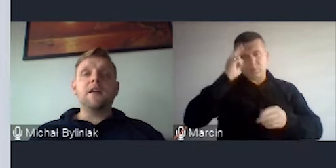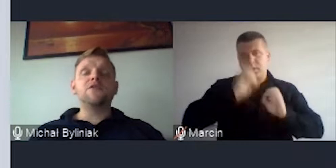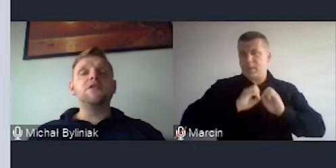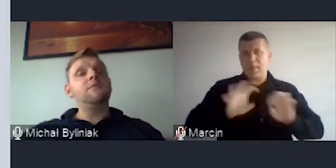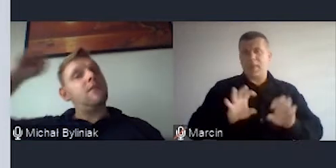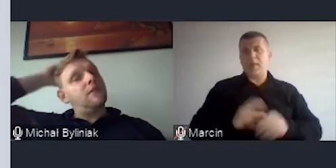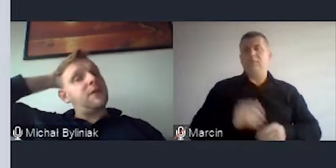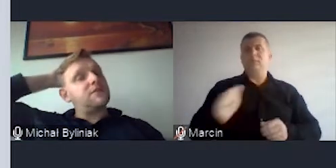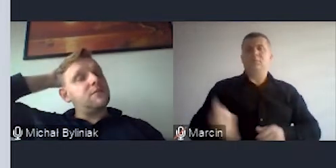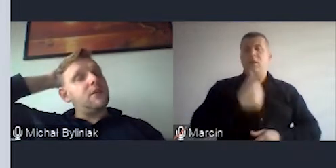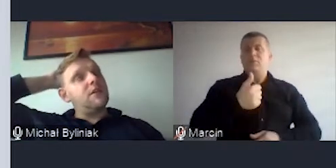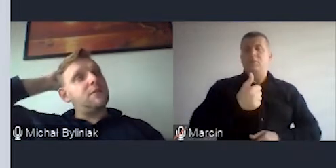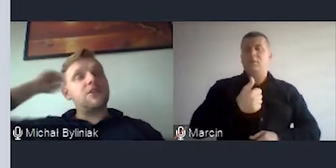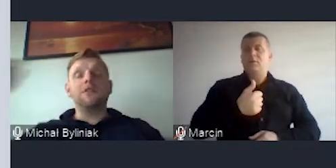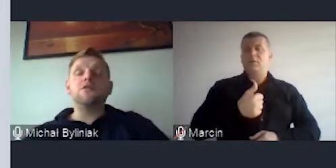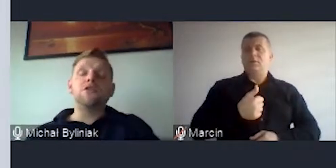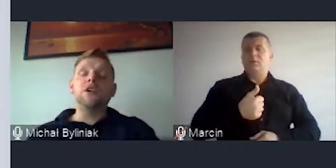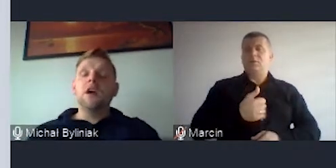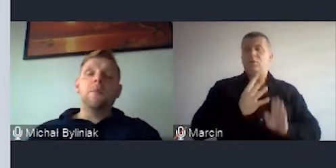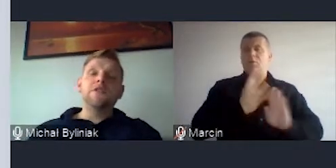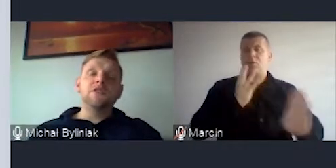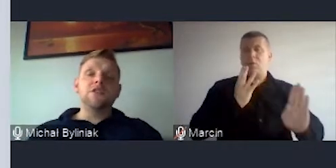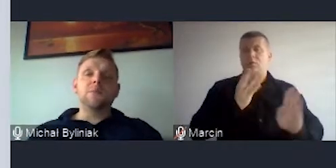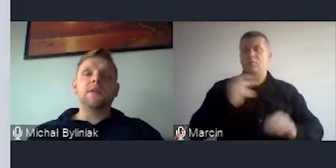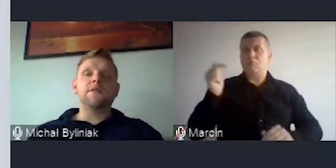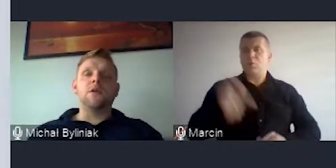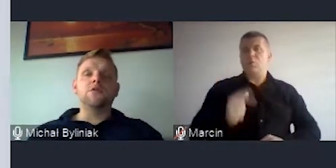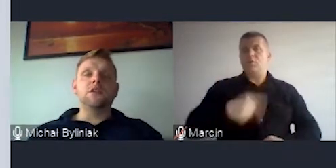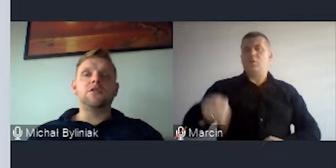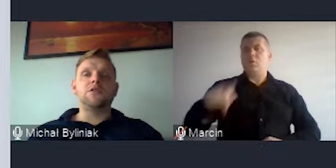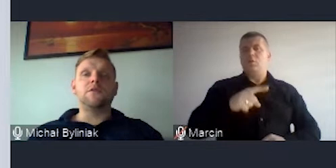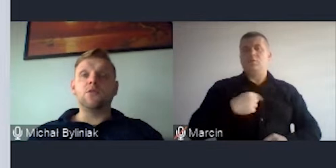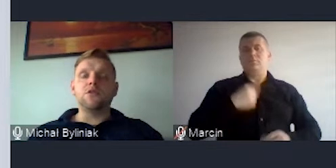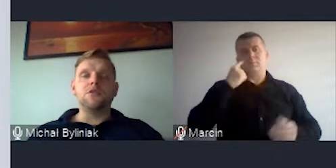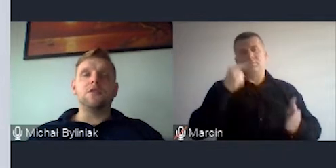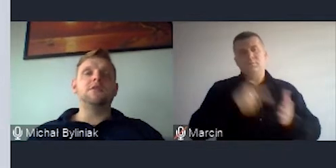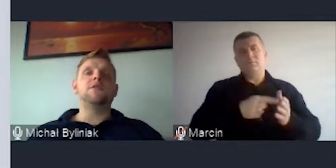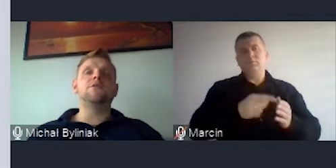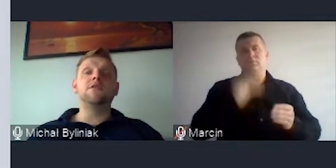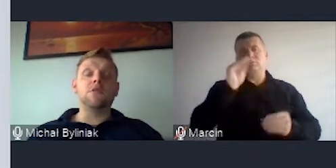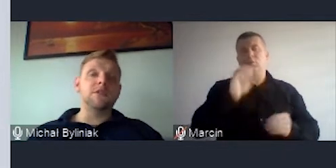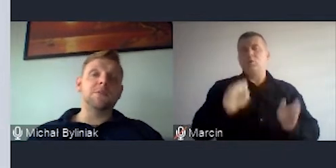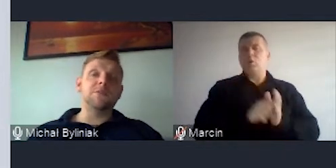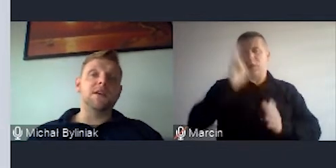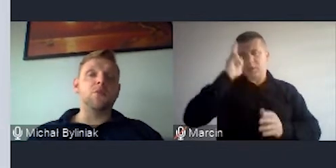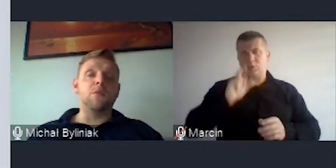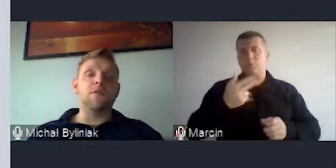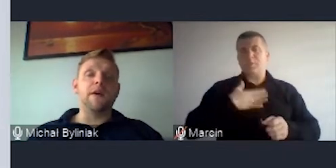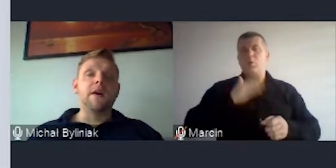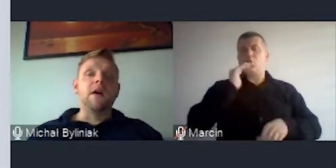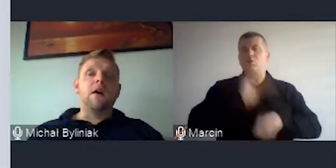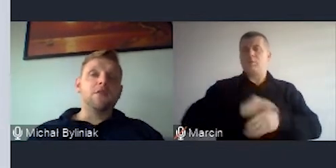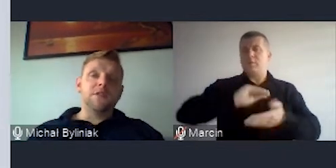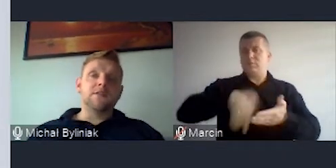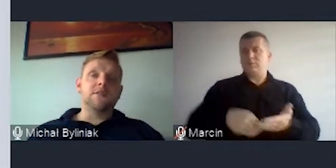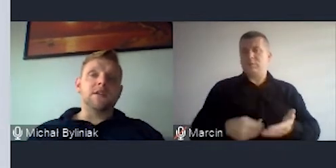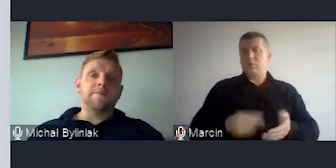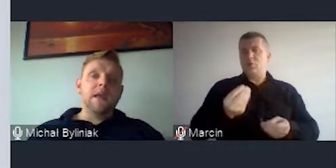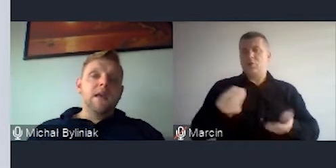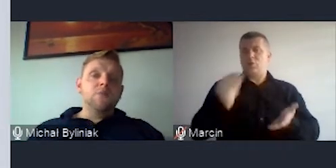W pierwszej kolejności powinniście się Państwo zwrócić do instytucji z którą macie Państwo podpisaną umowę o dofinansowanie.